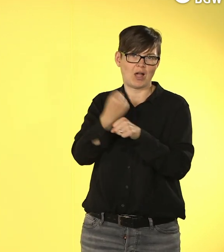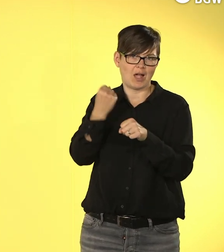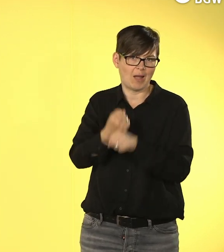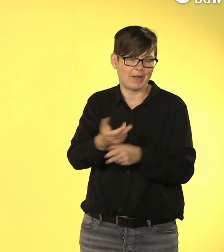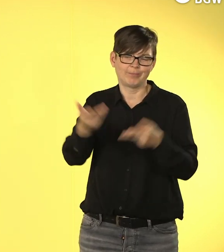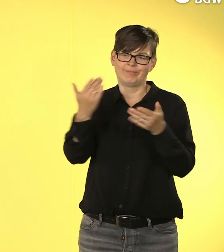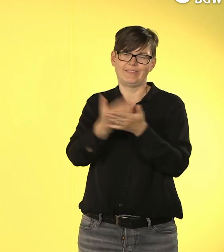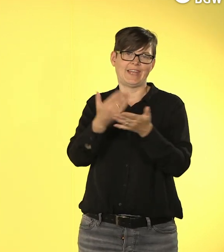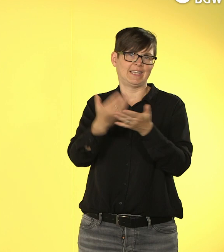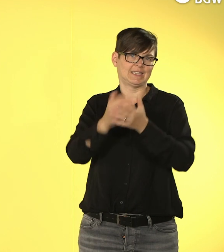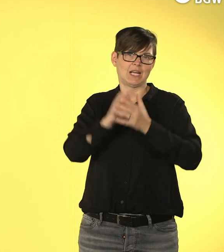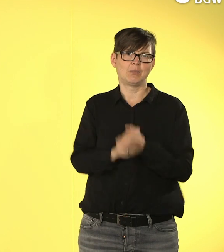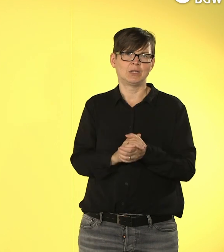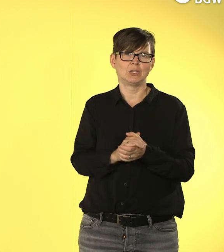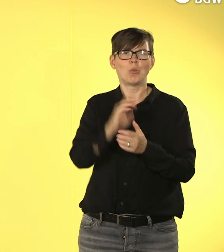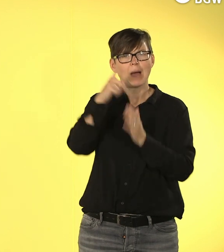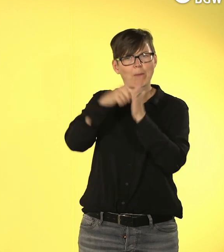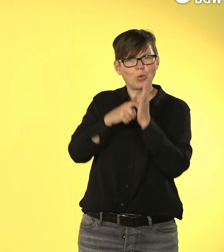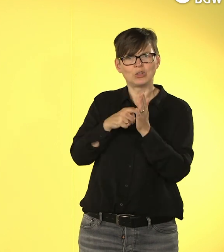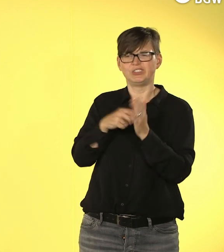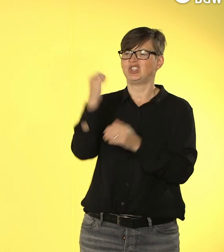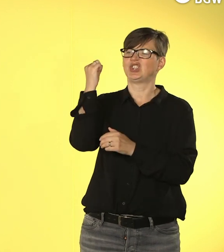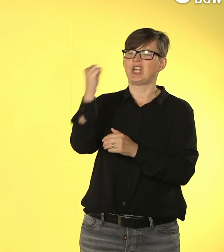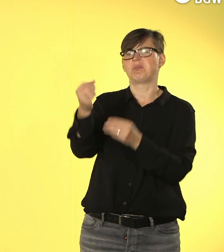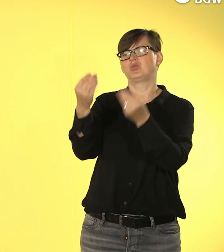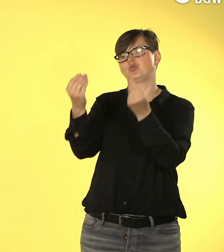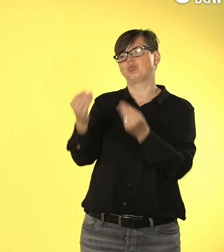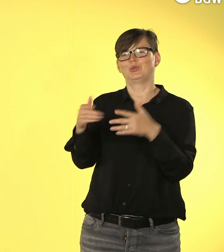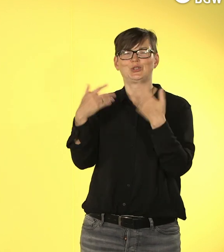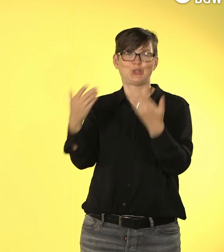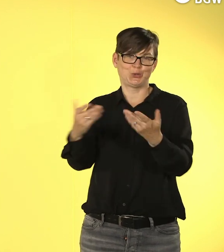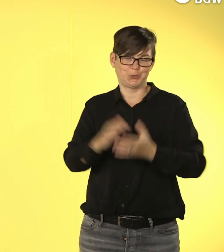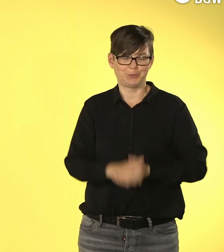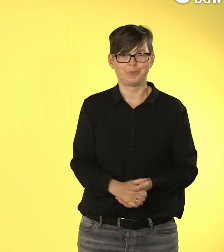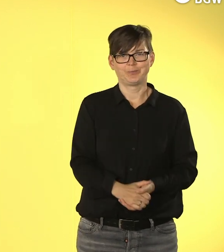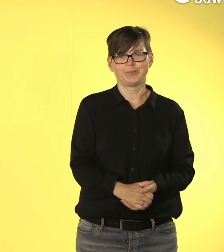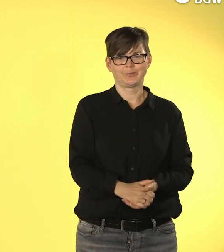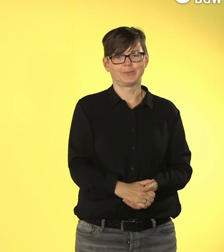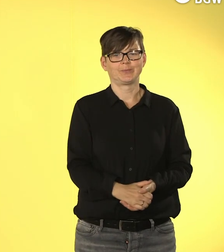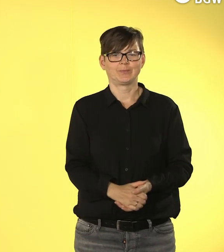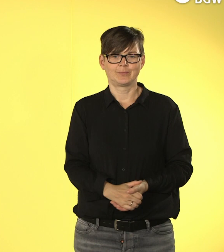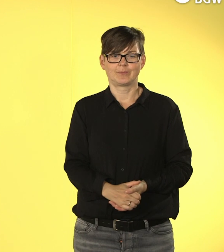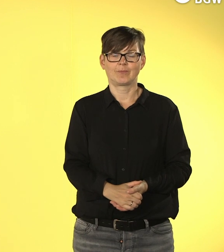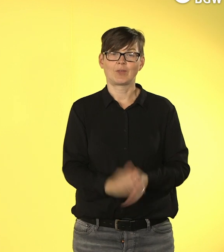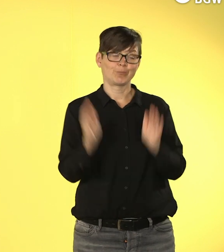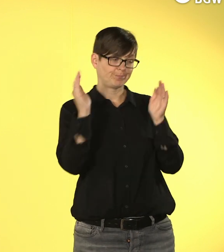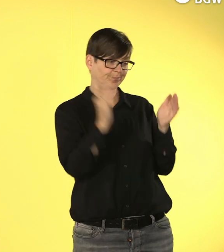Das sind Stereotypen, die die ältere Generation betrifft. Bei der jüngeren Generation